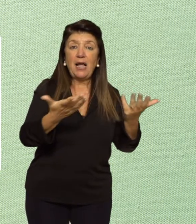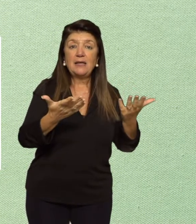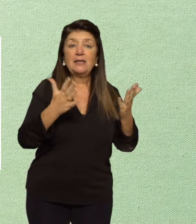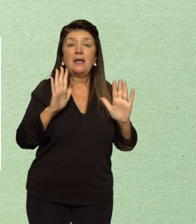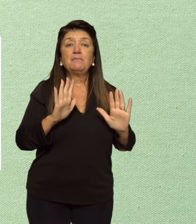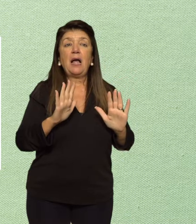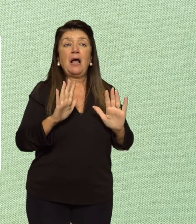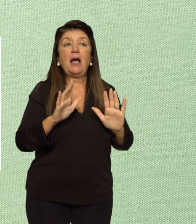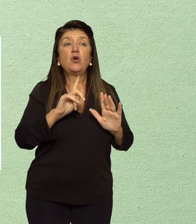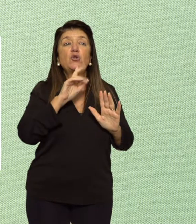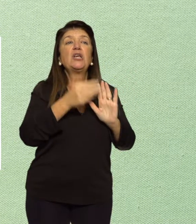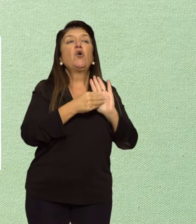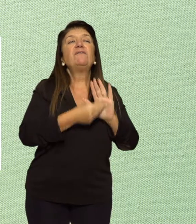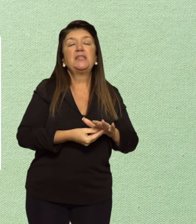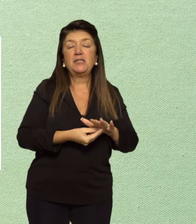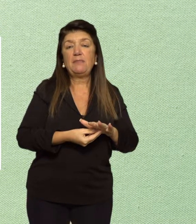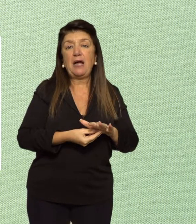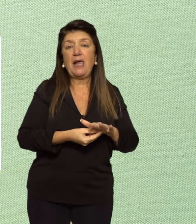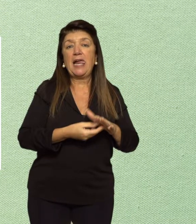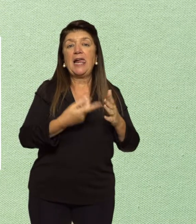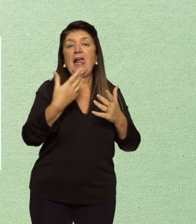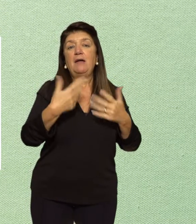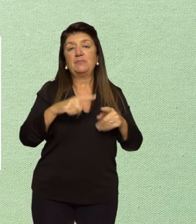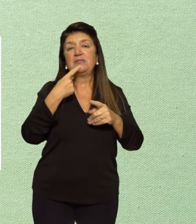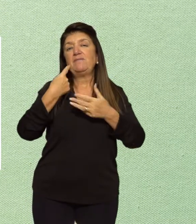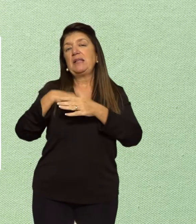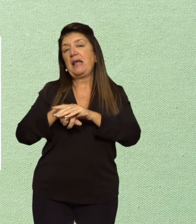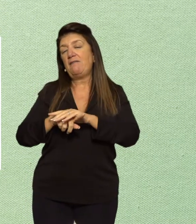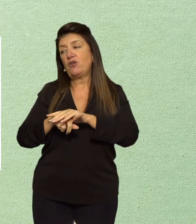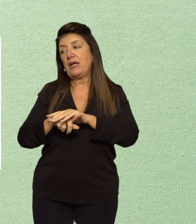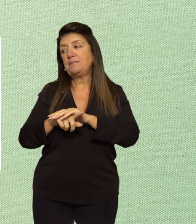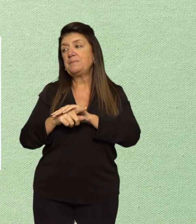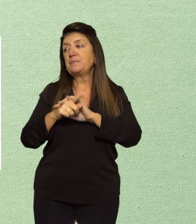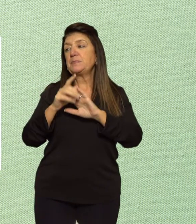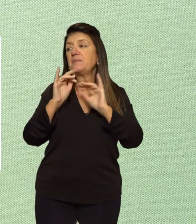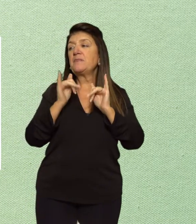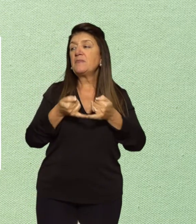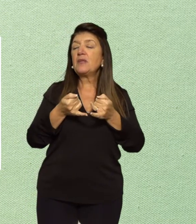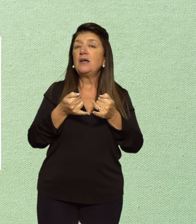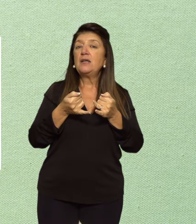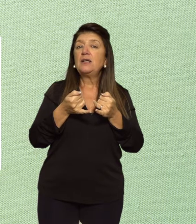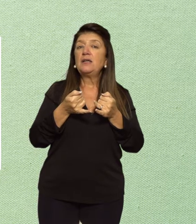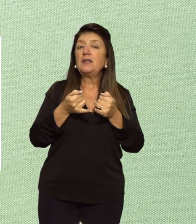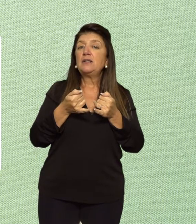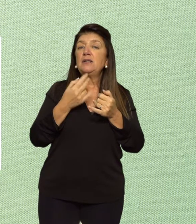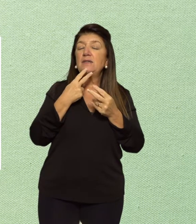quanto tale. Questa è un po la metafora che avevamo... - Sì forse perché adesso noi... effettivamente è vero che